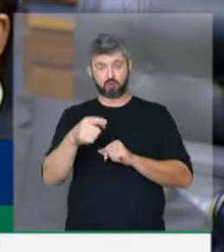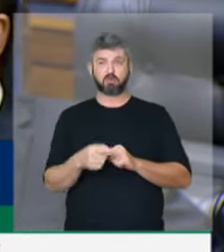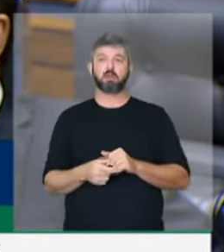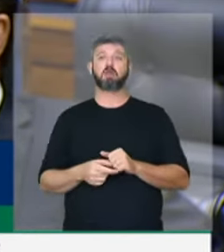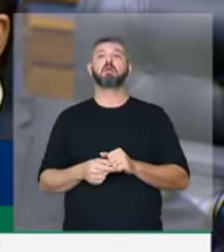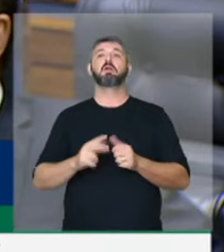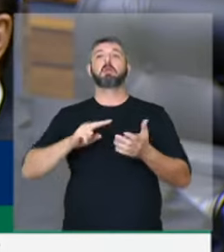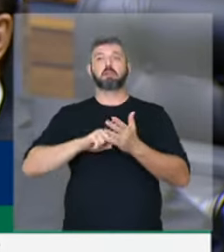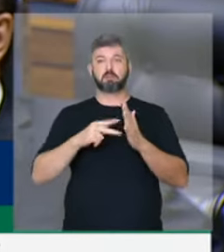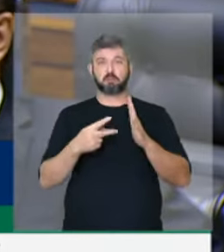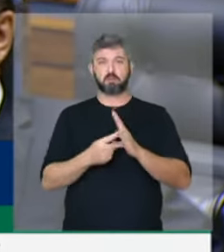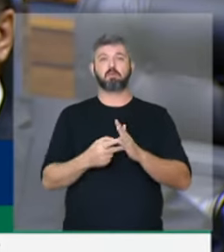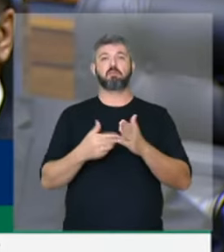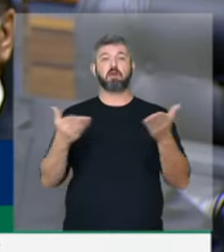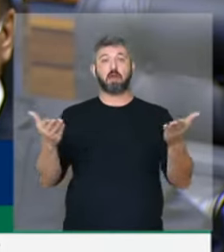QUE A CÂMARA VAI SE DEBRUÇAR PARA UNIFICAR AOS PROJETOS QUE